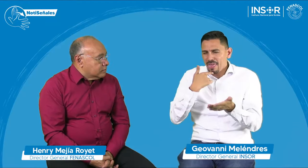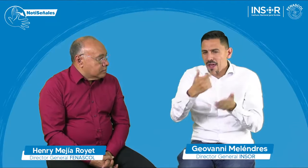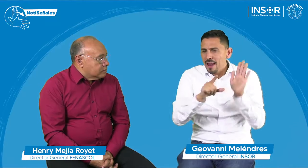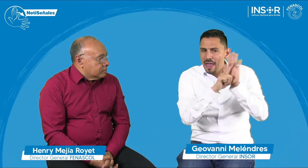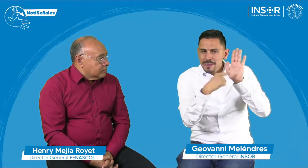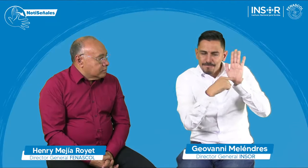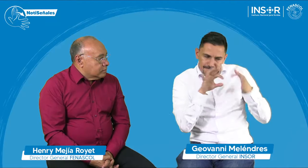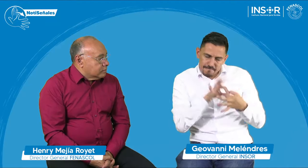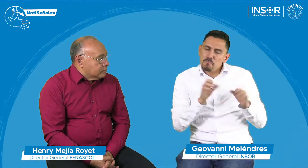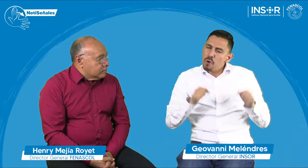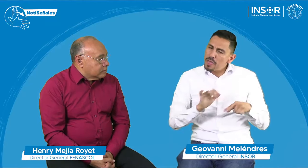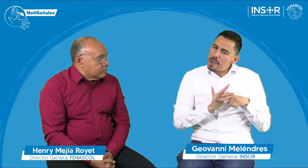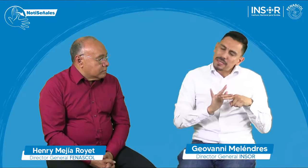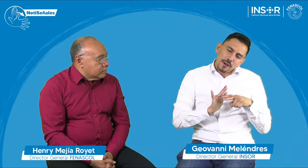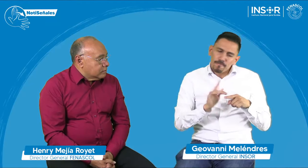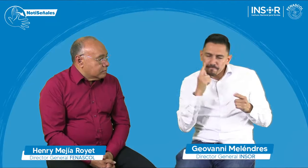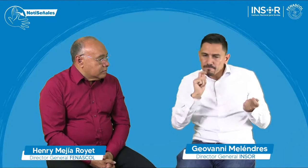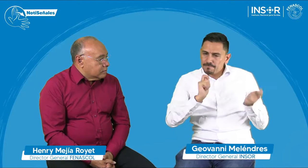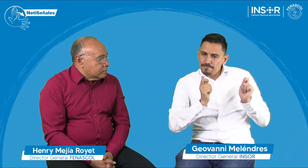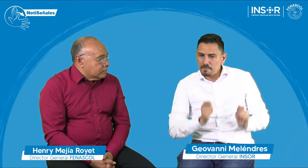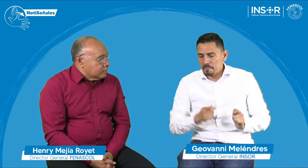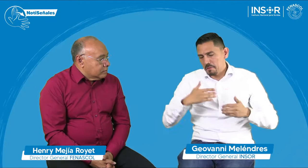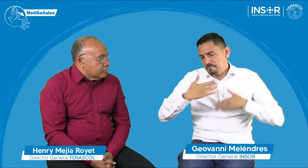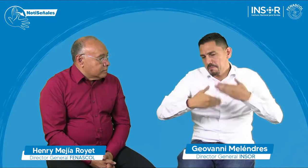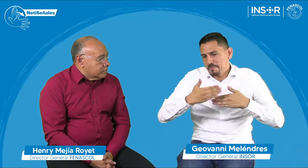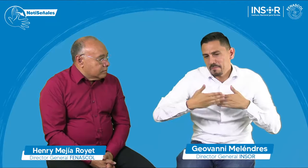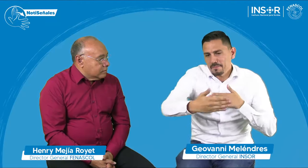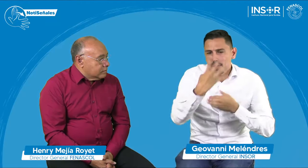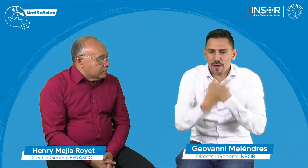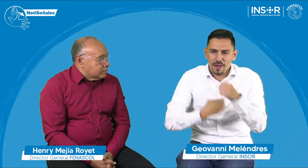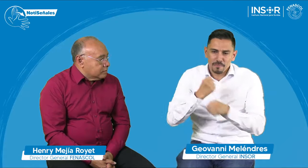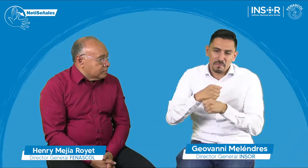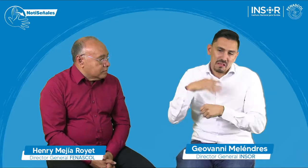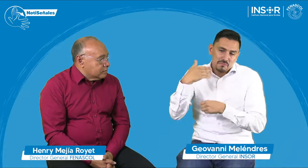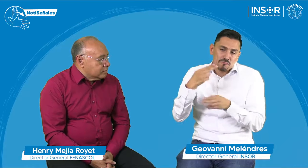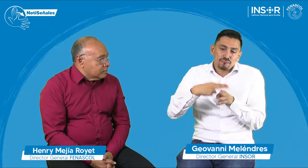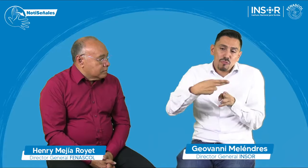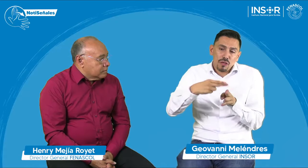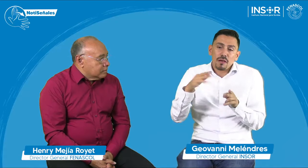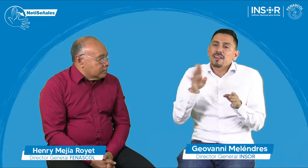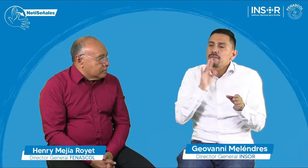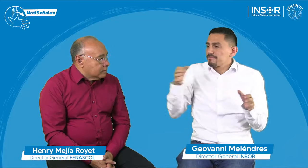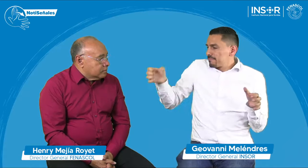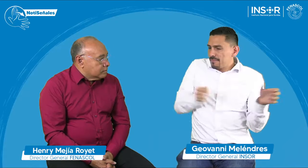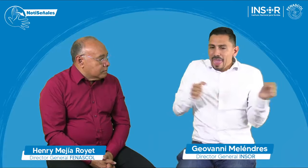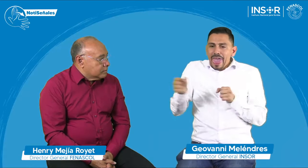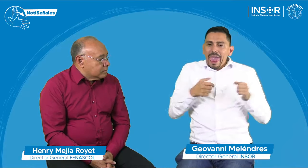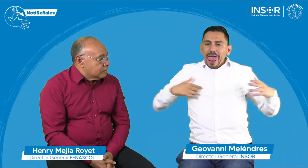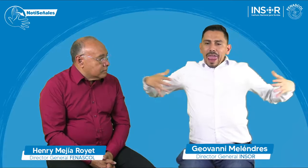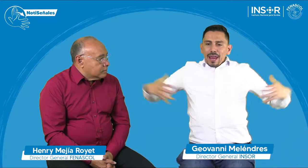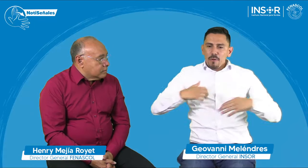encontrado y hemos estado dialogando anteriormente. El INSOR analiza todas temas como les dije anteriormente eh